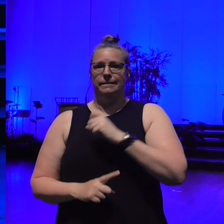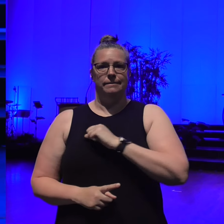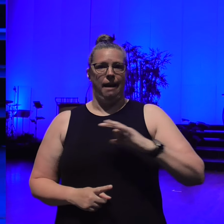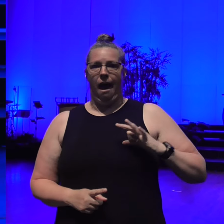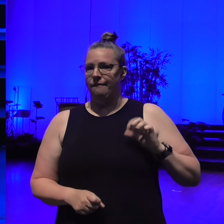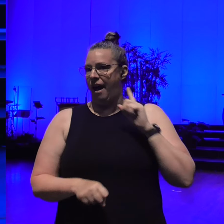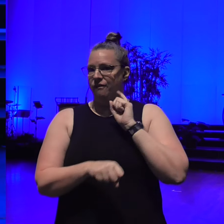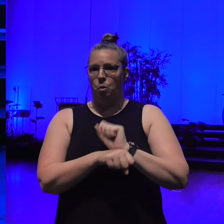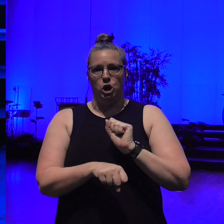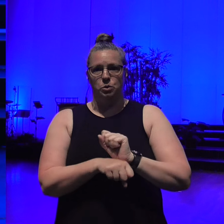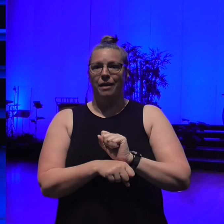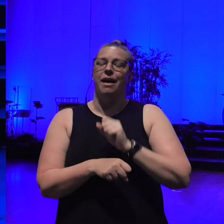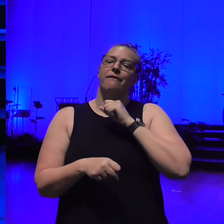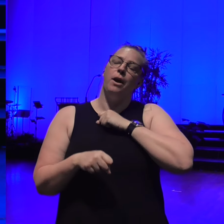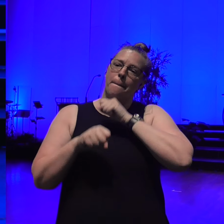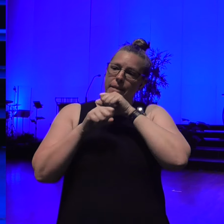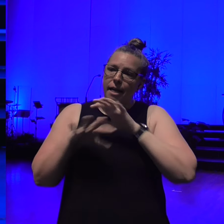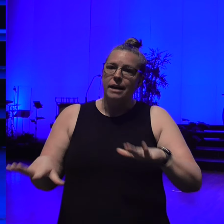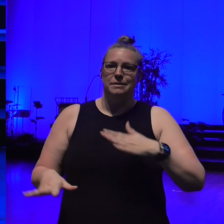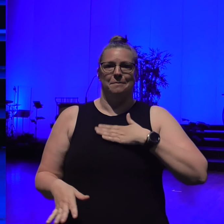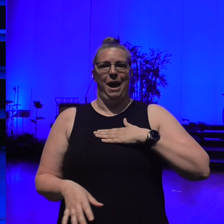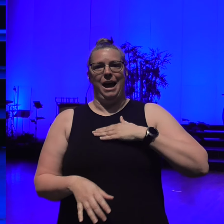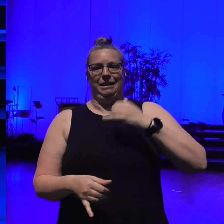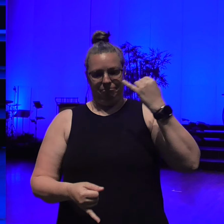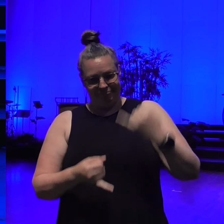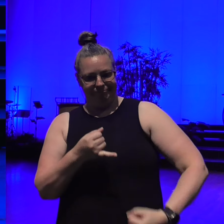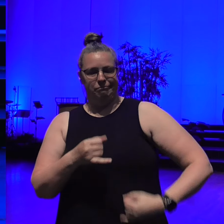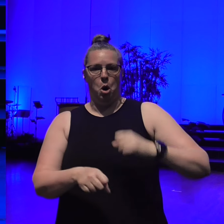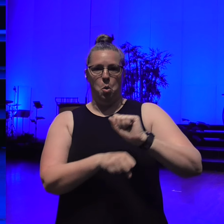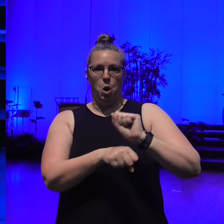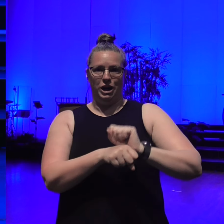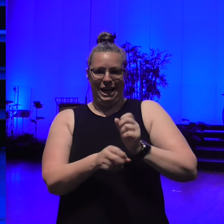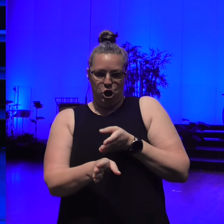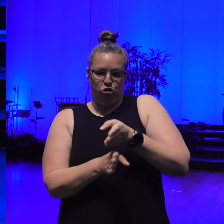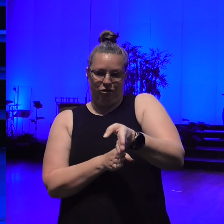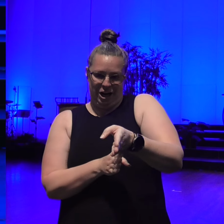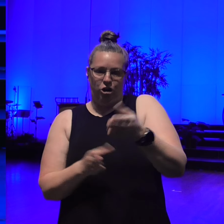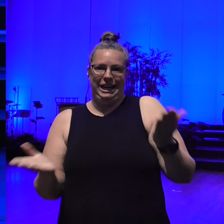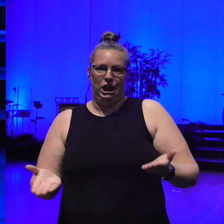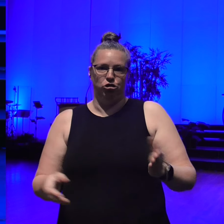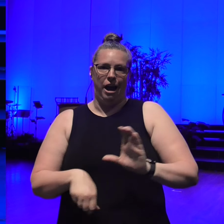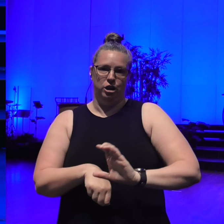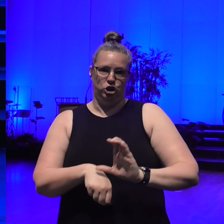muy bendecida de haber terminado mi carrera laboral en Mile High y con todos ustedes siempre he sentido